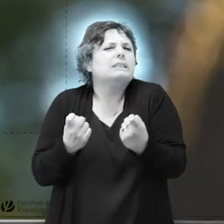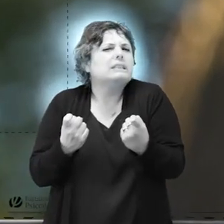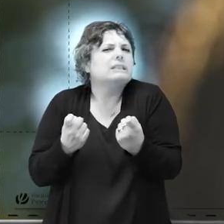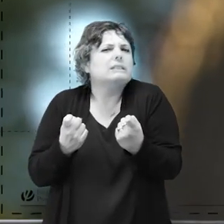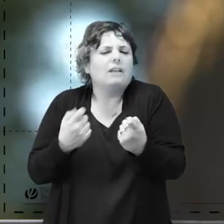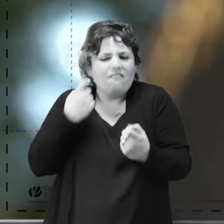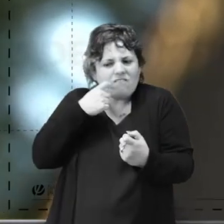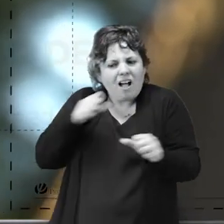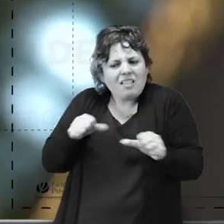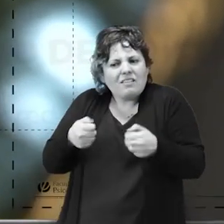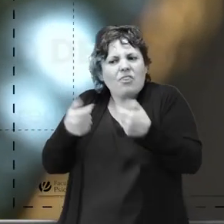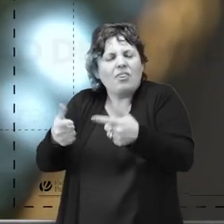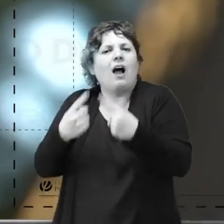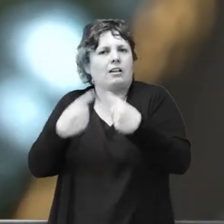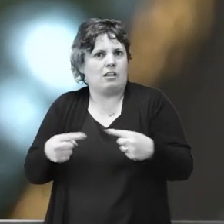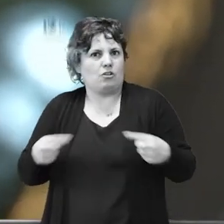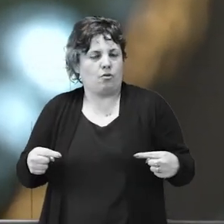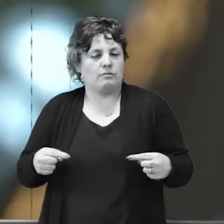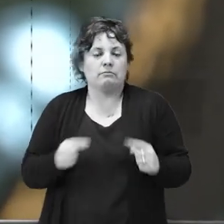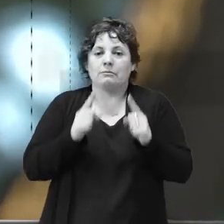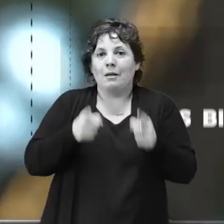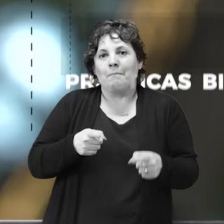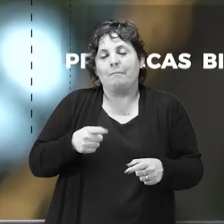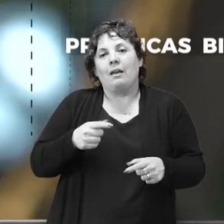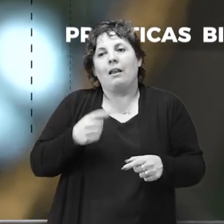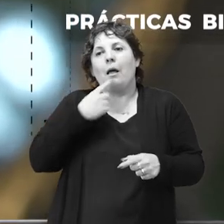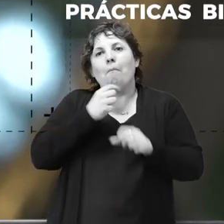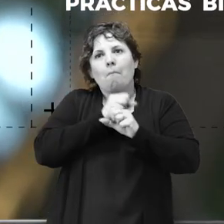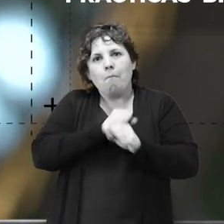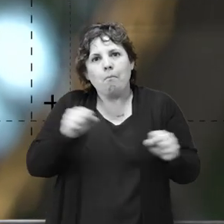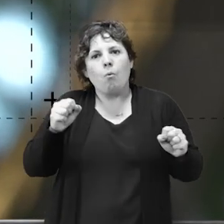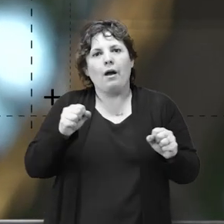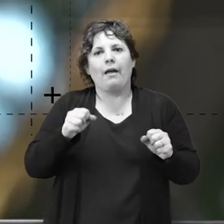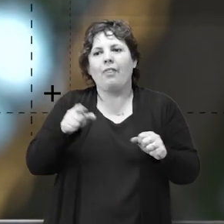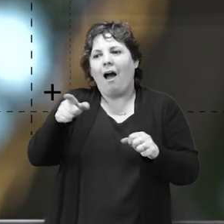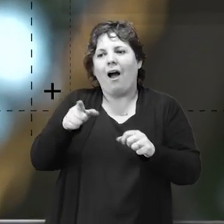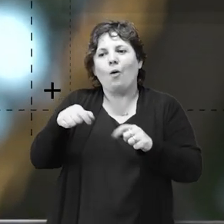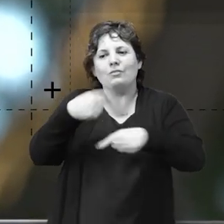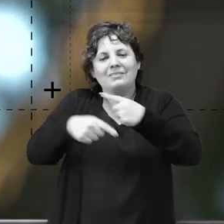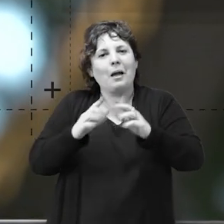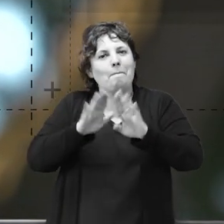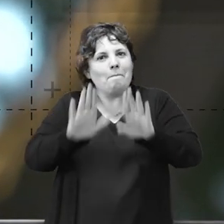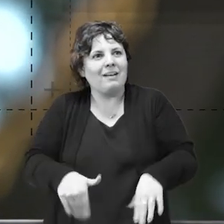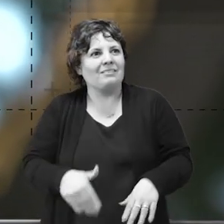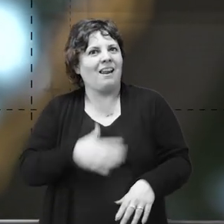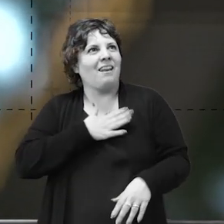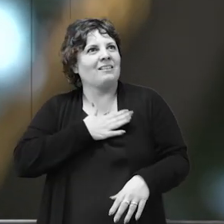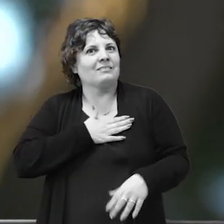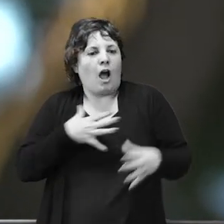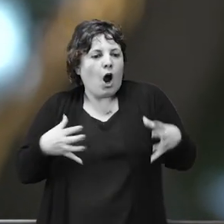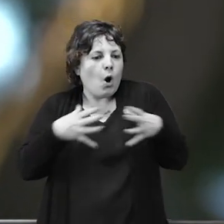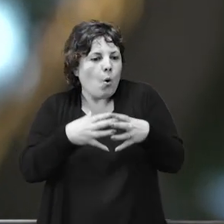por otra parte pensar también que es posible mantener la pertenencia social al grupo de origen